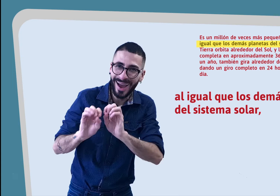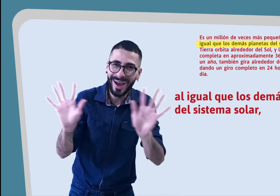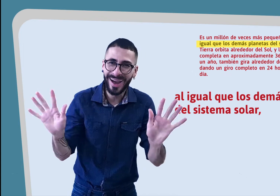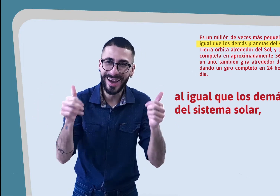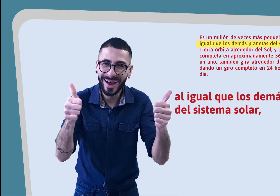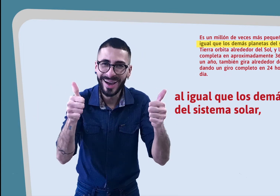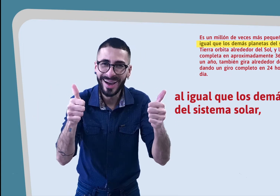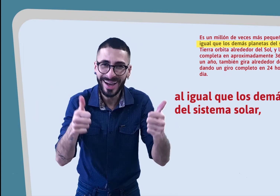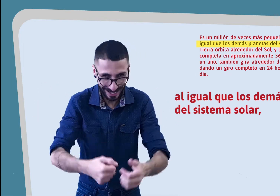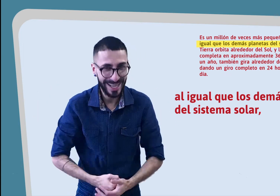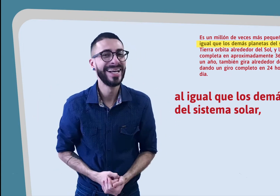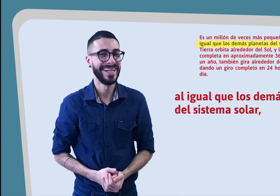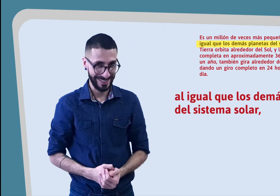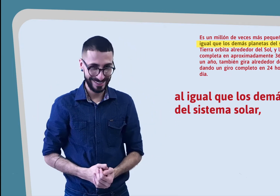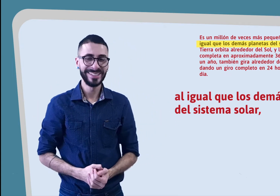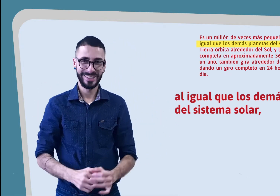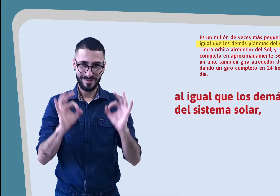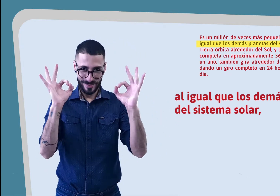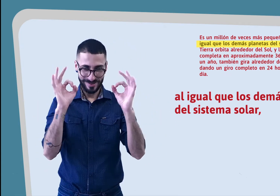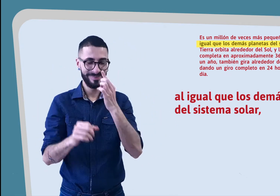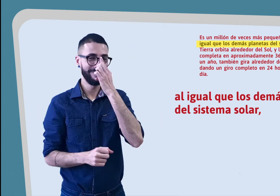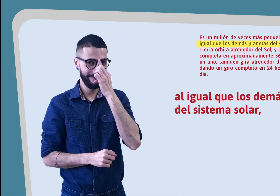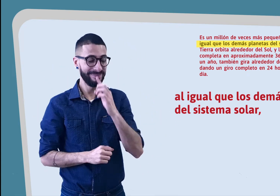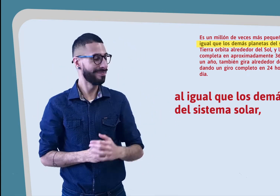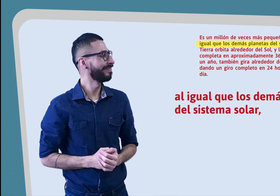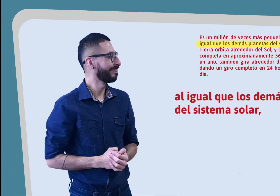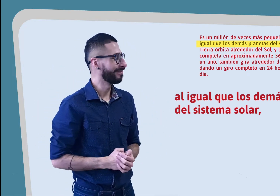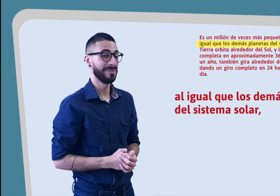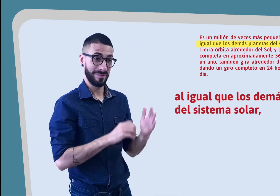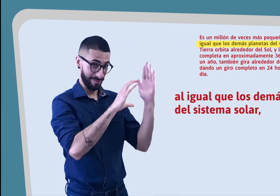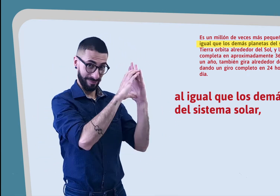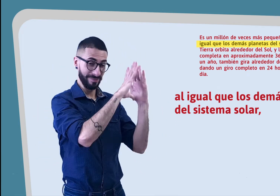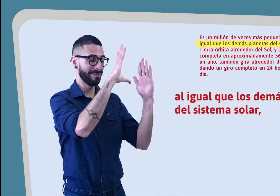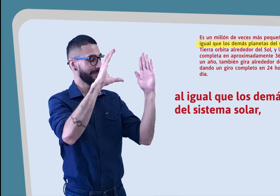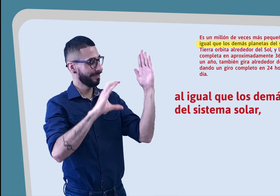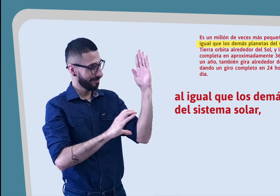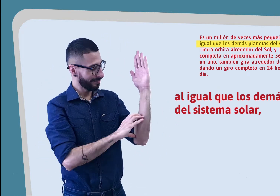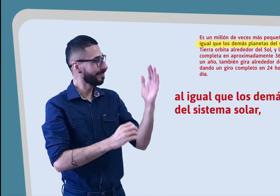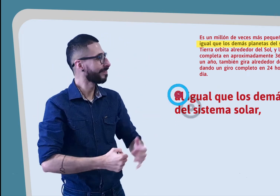¿Les queda claro? Muy bien. Vamos al siguiente párrafo.